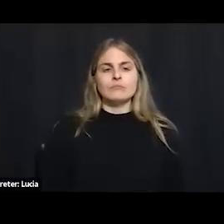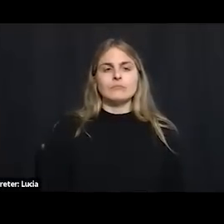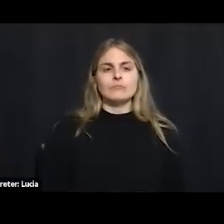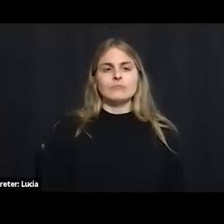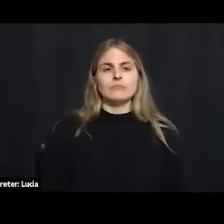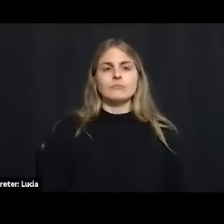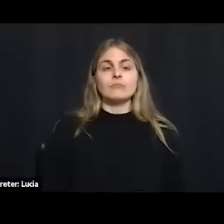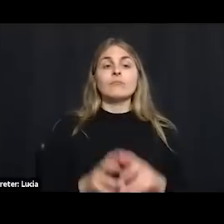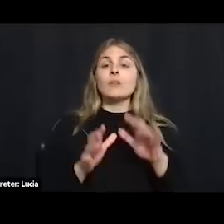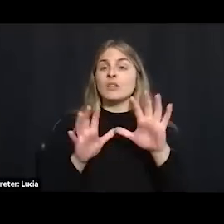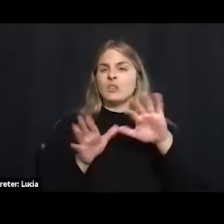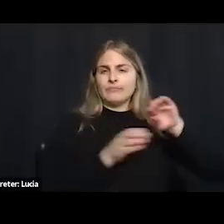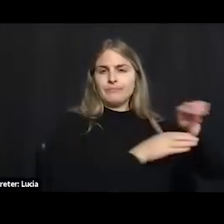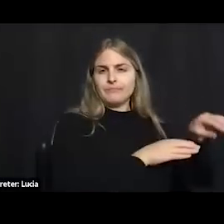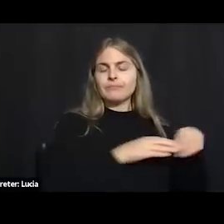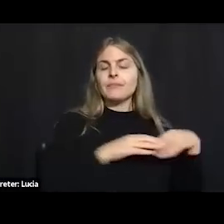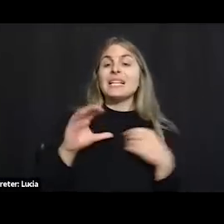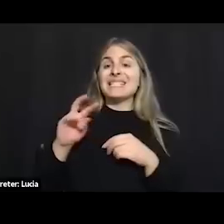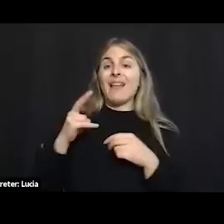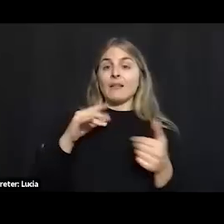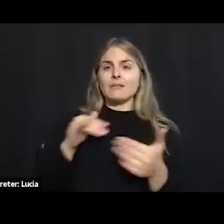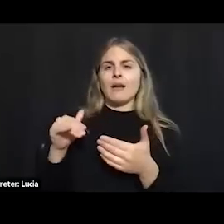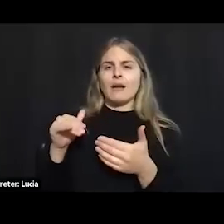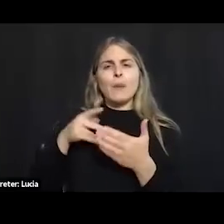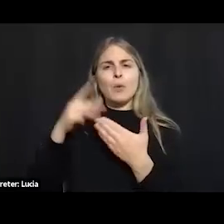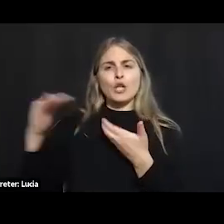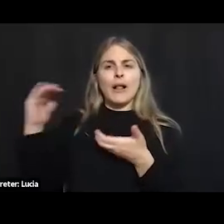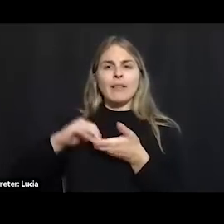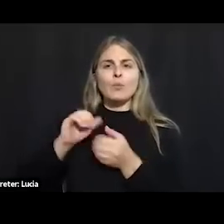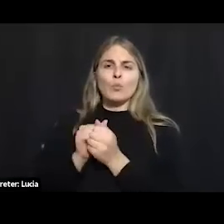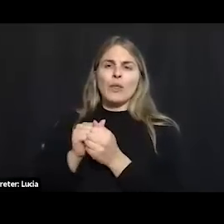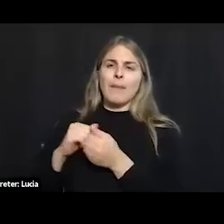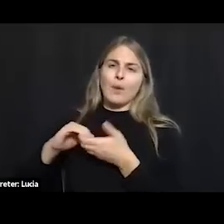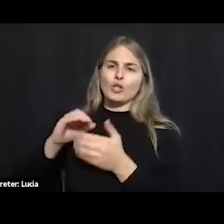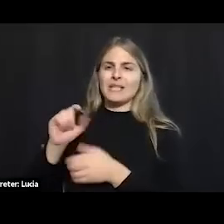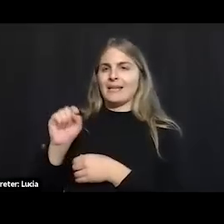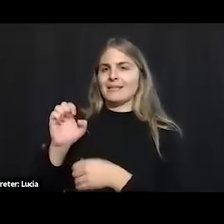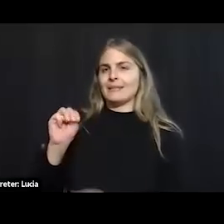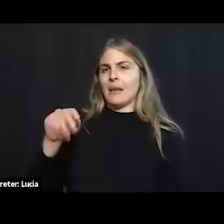El segundo estudio se hizo en colaboración con mis socios en Temple University Collaborative sobre inclusión comunitaria.